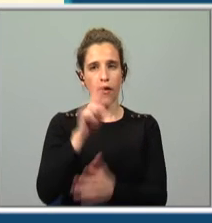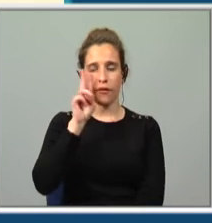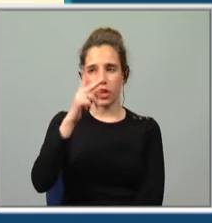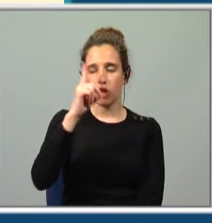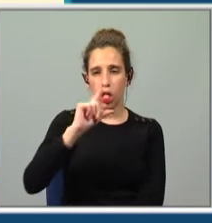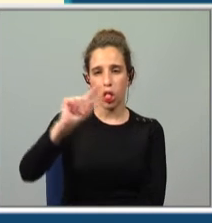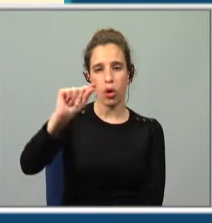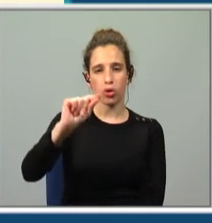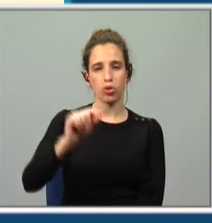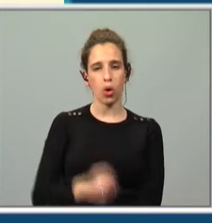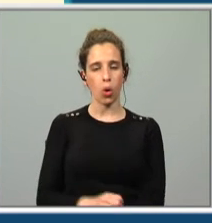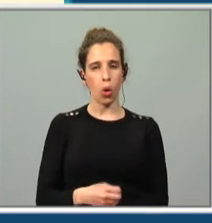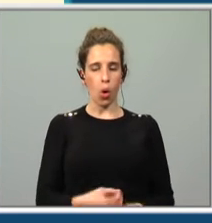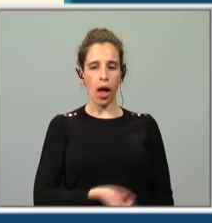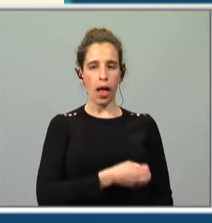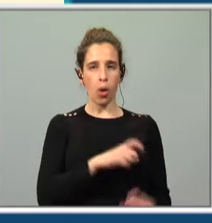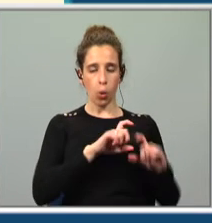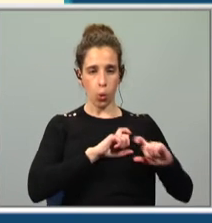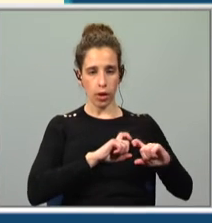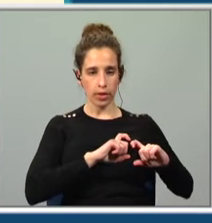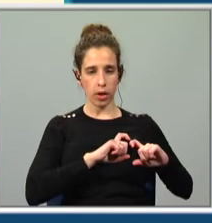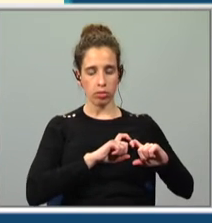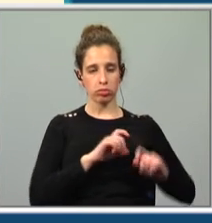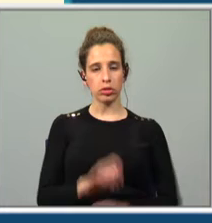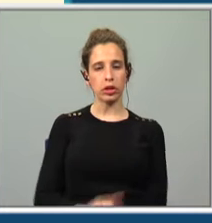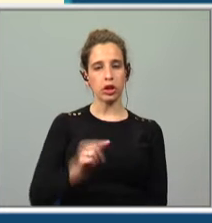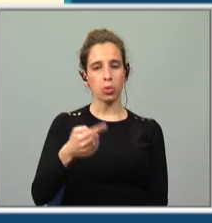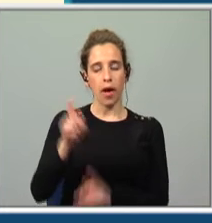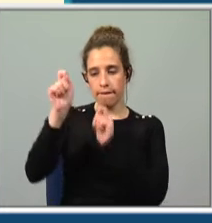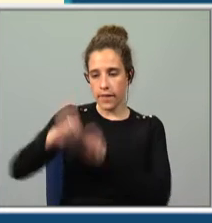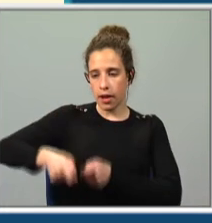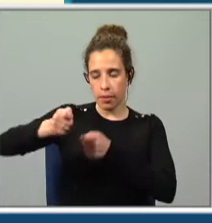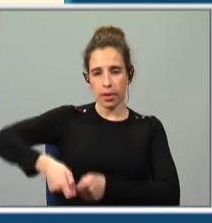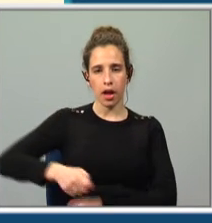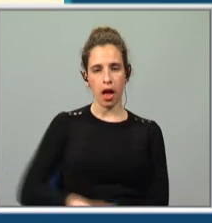coração e por fim mas não menos importante temos a picareta achas que 心臟和最後但並非最不重要的重要的是我們有鎬你認為